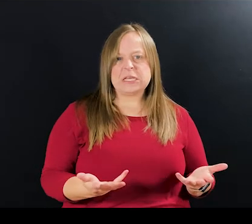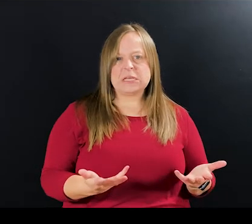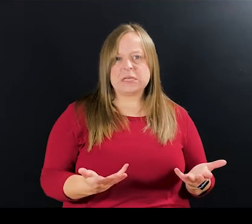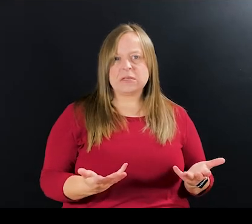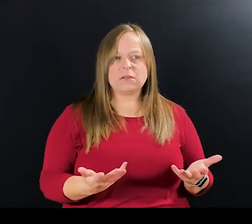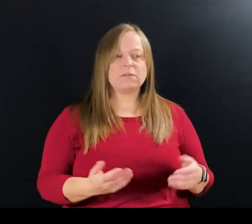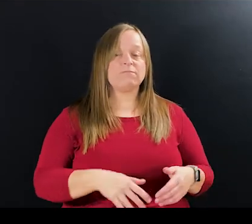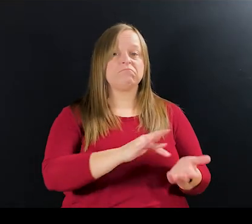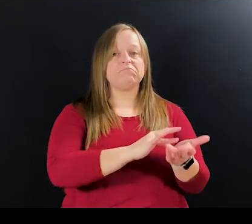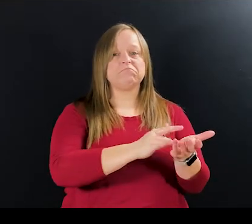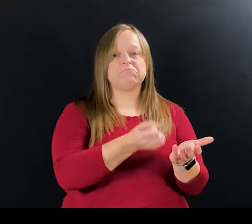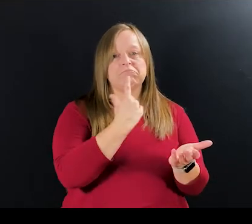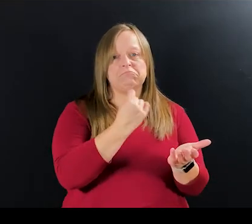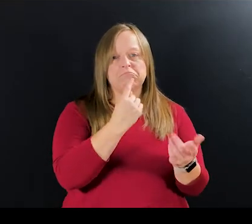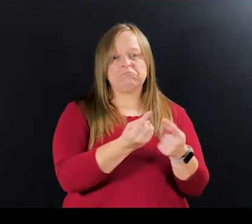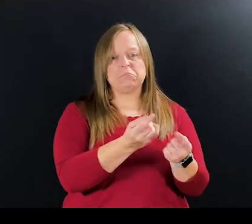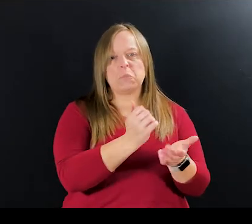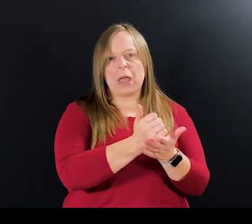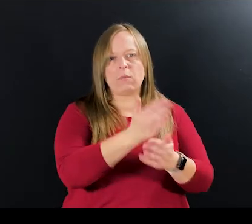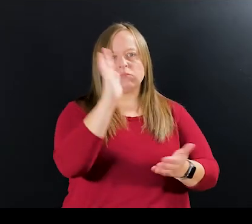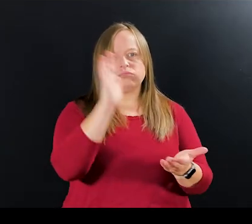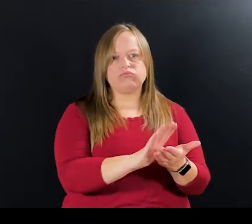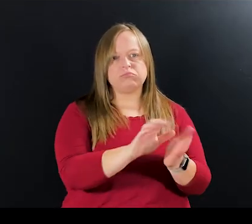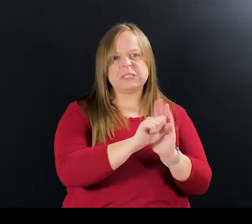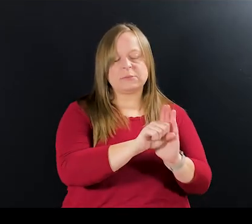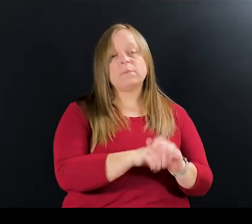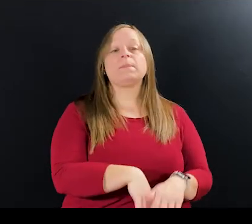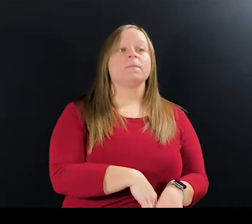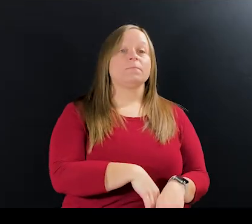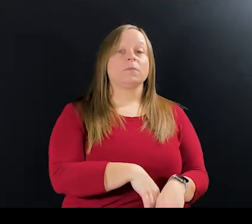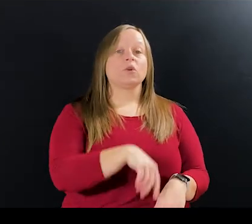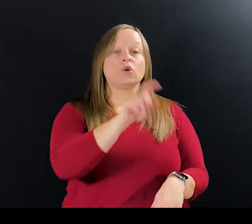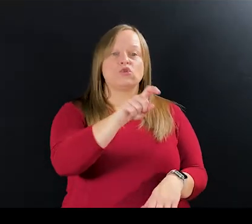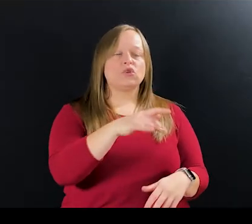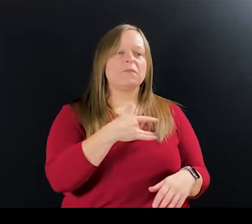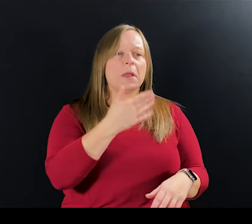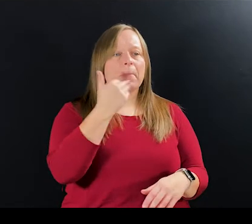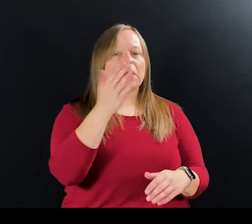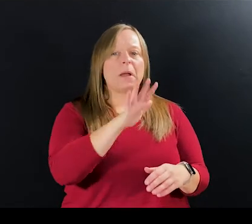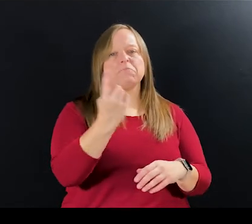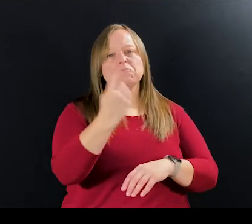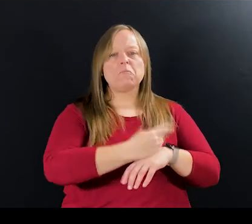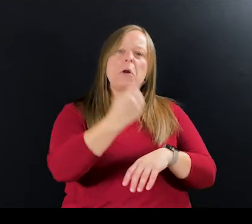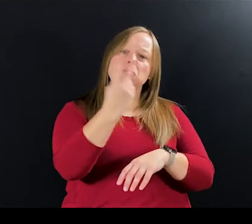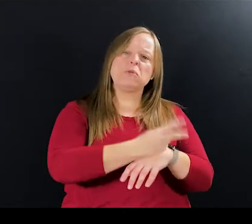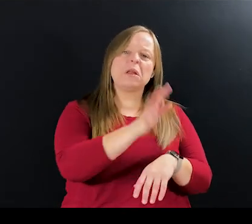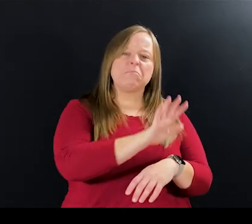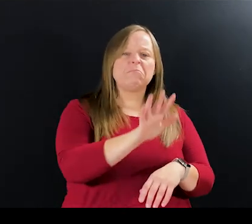Los analgésicos de venta libre pueden ayudar. Se reporta que debería sentirse mejor en uno o dos días.